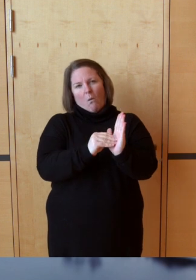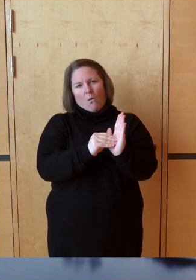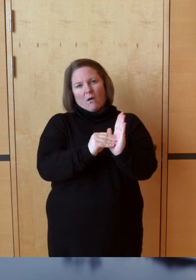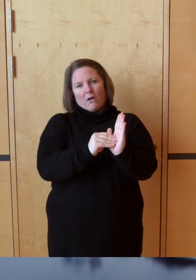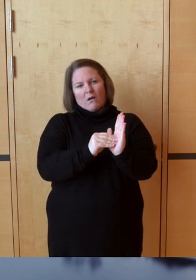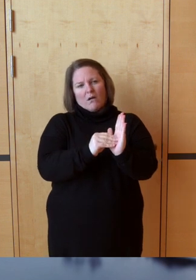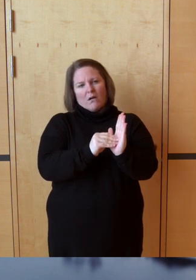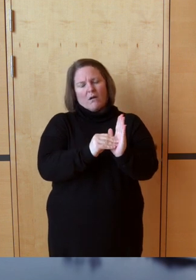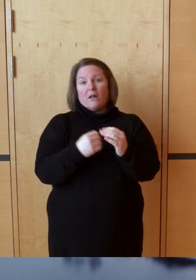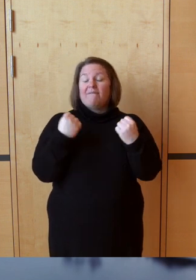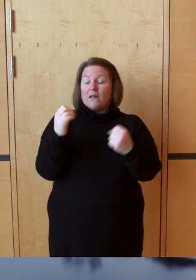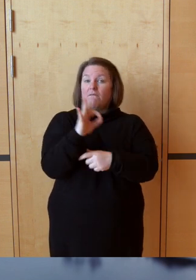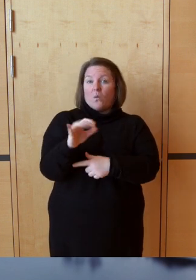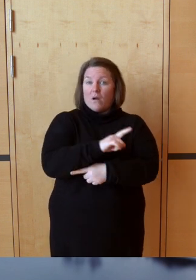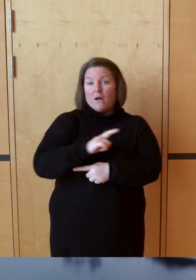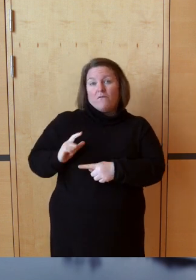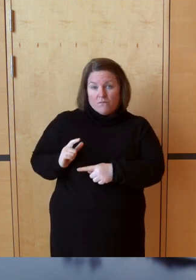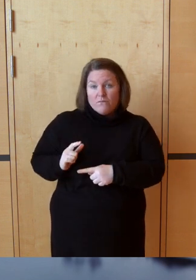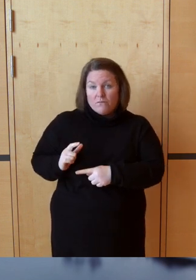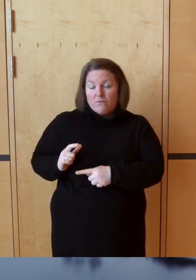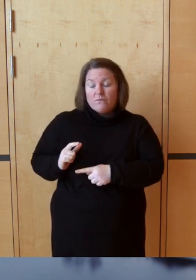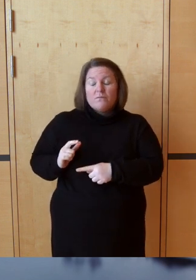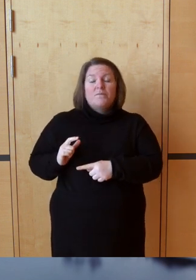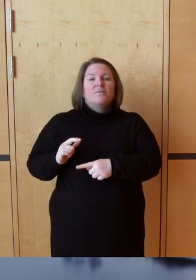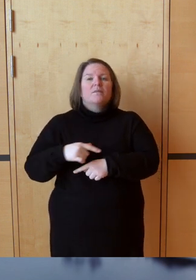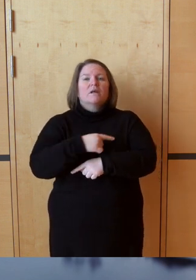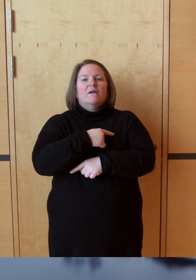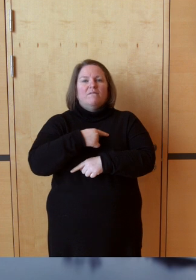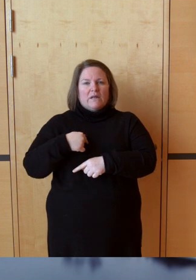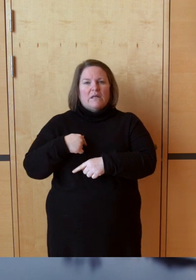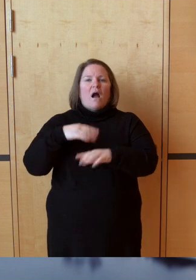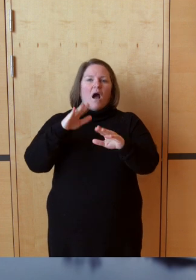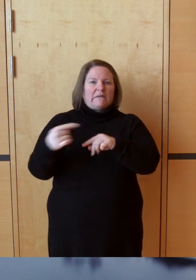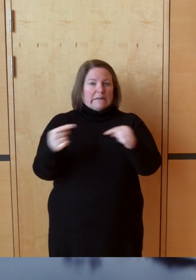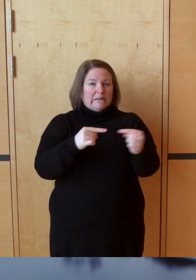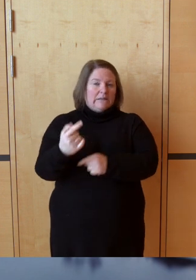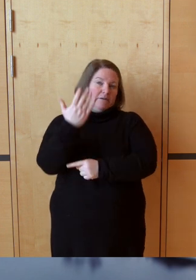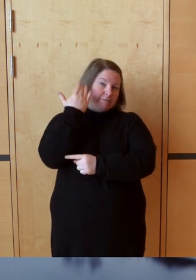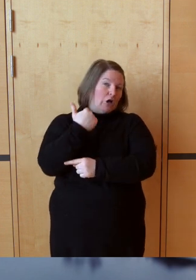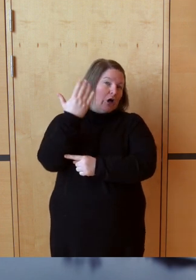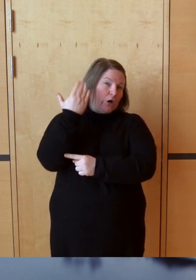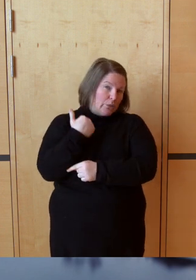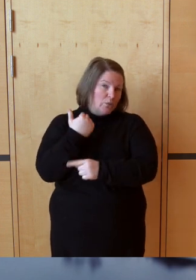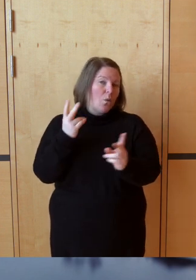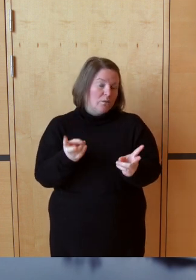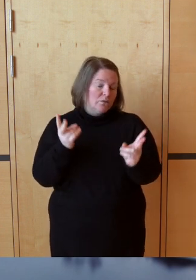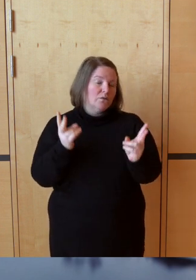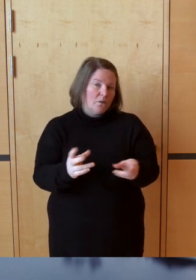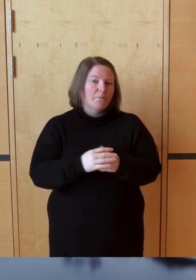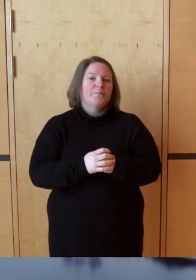Är viktigt för oss Det vi dricker vi har debatterat för tidigare I det här forumet Så att